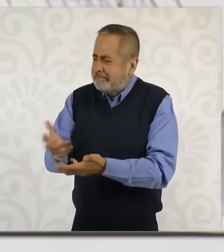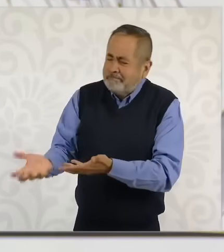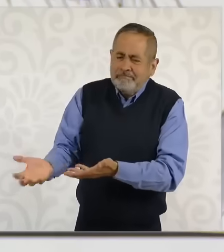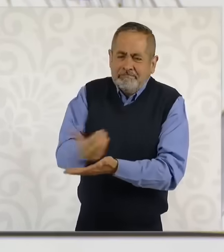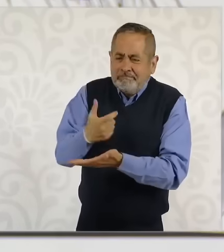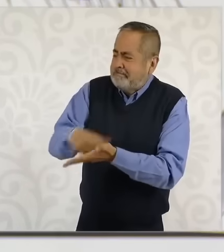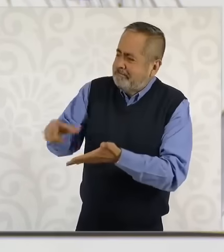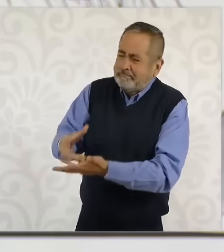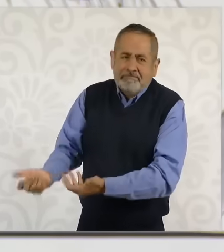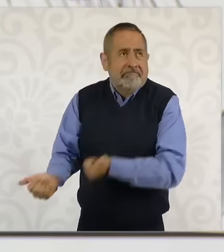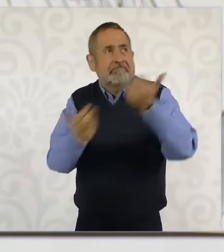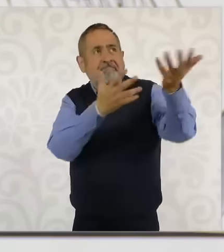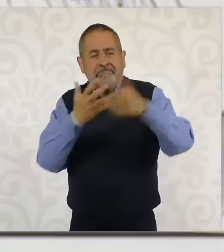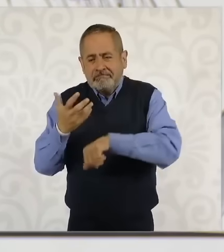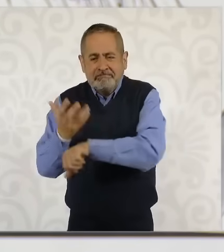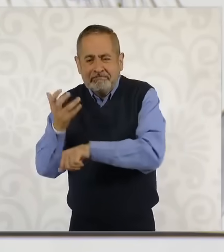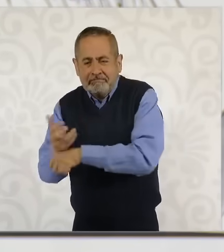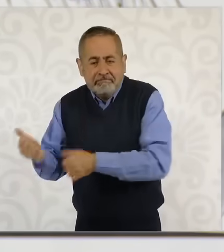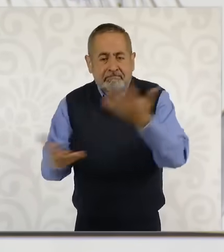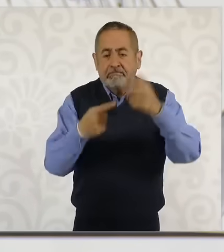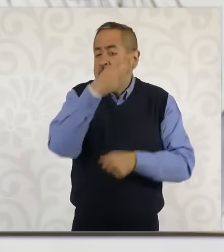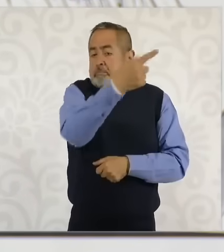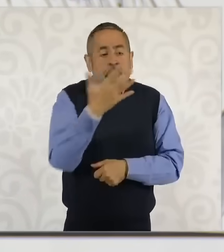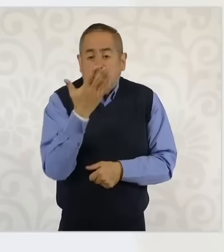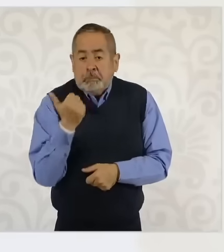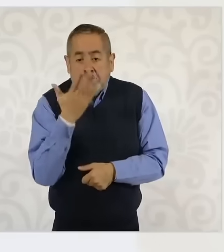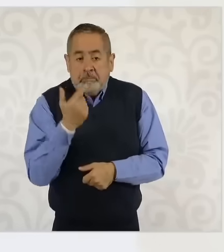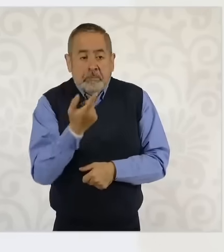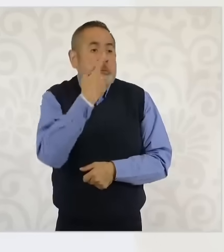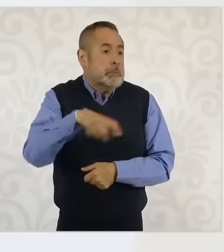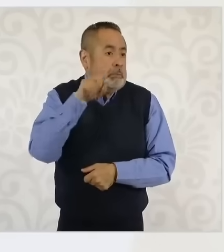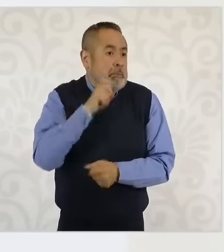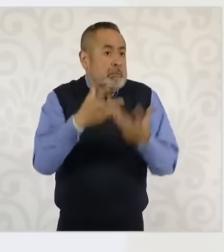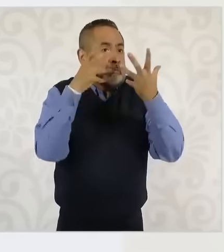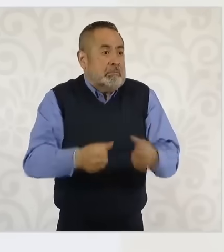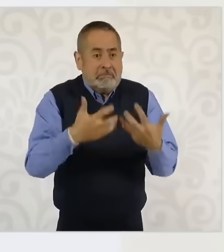capacidad de producción para poder producir el jitomate que se consume y además la calidad del